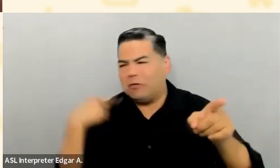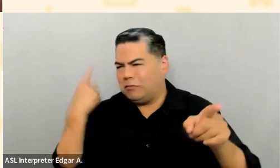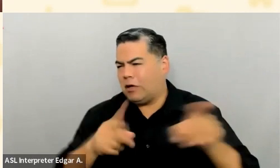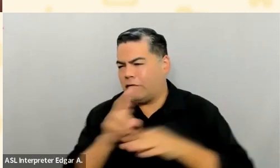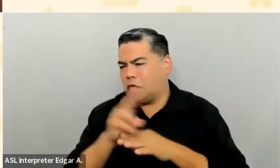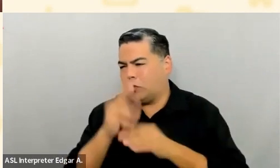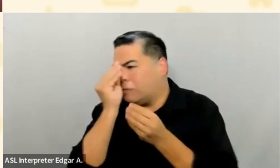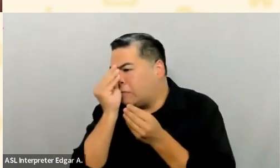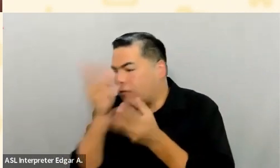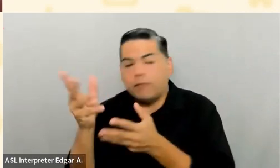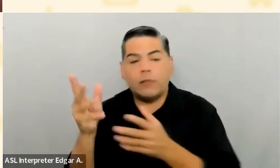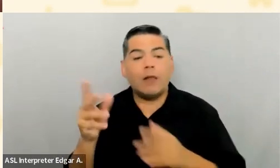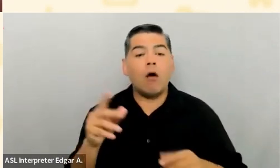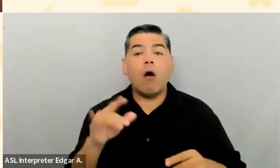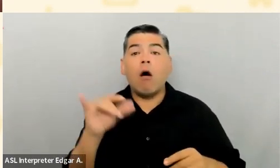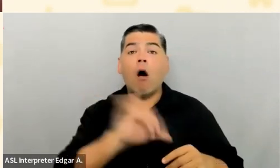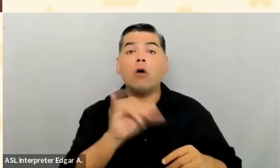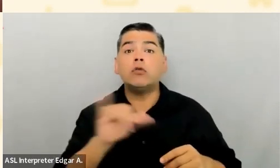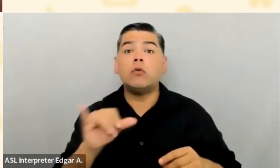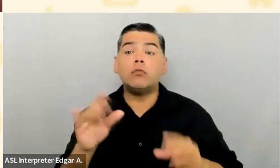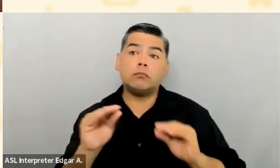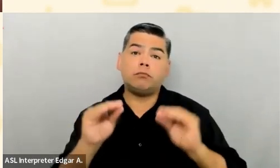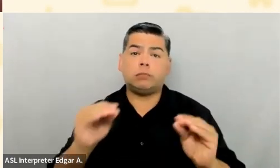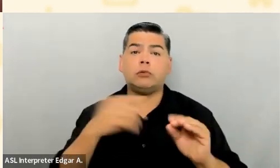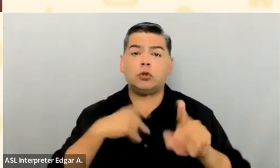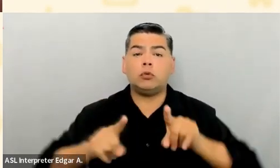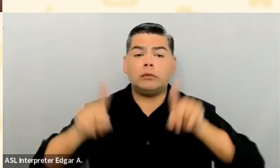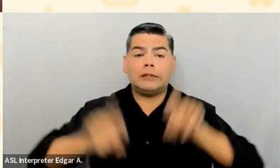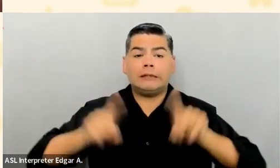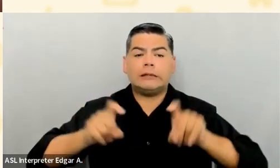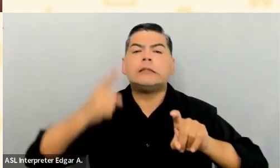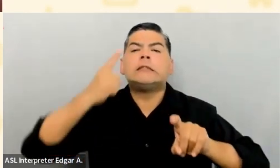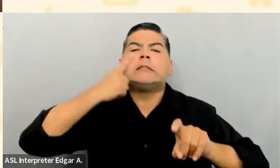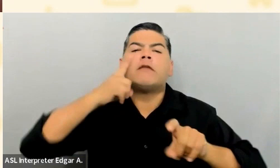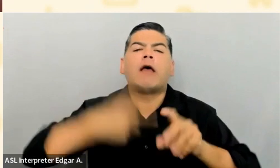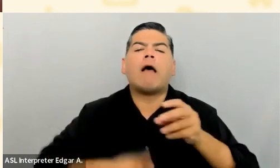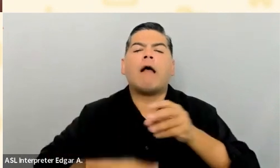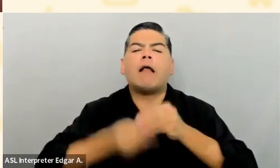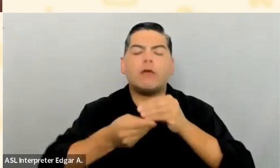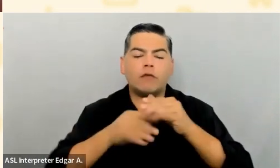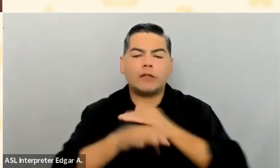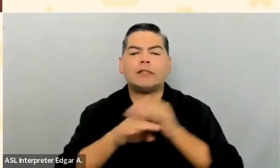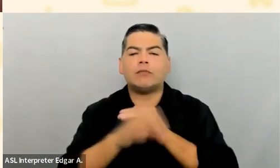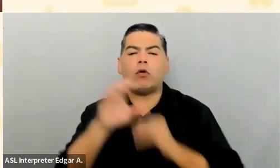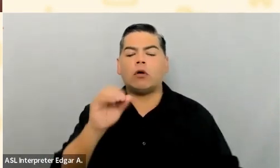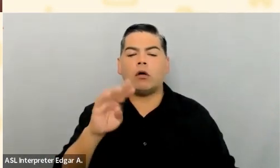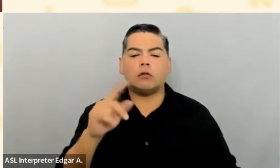¿Y los pruebas para comprobar si te permiten añadir contenido accesible? Ya mencioné el más obvio: el texto alternativo.